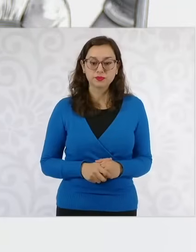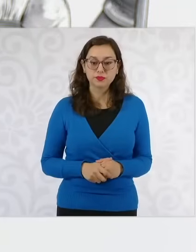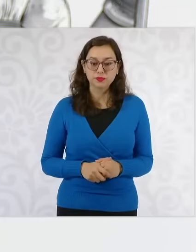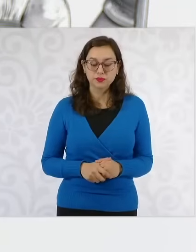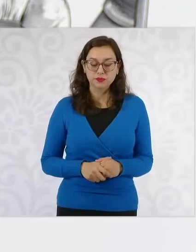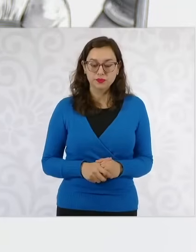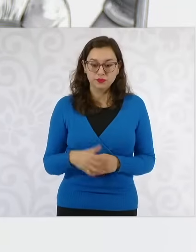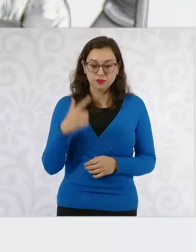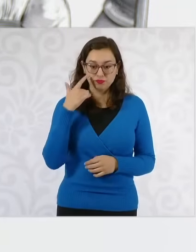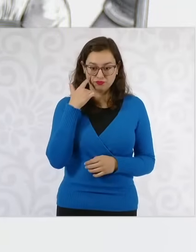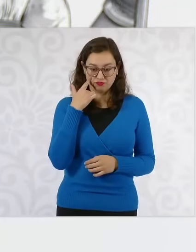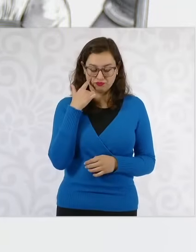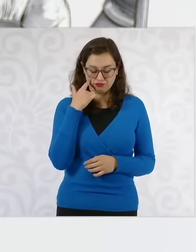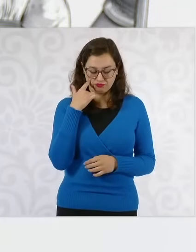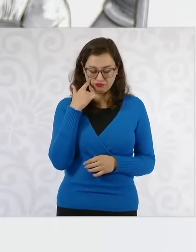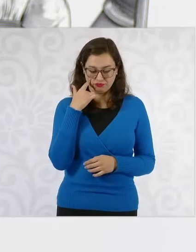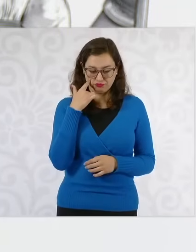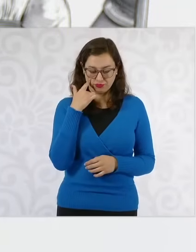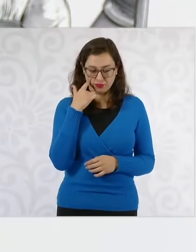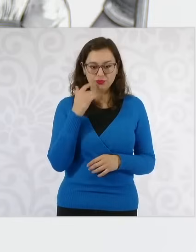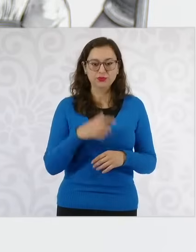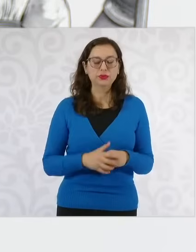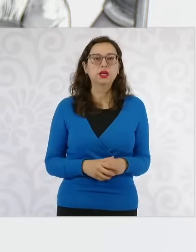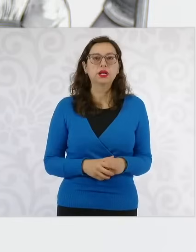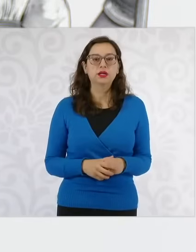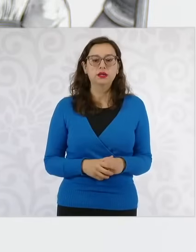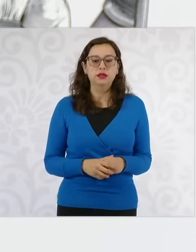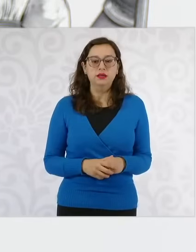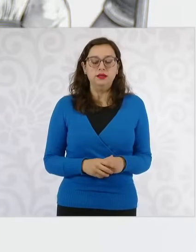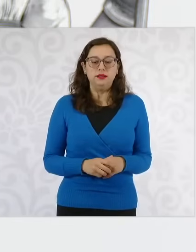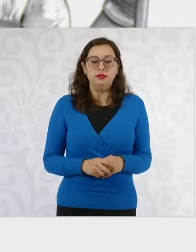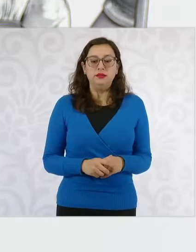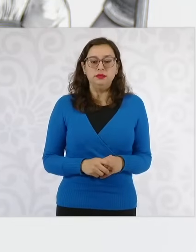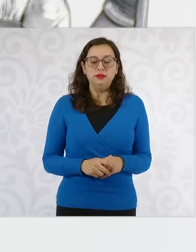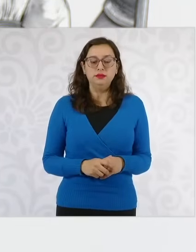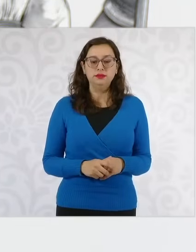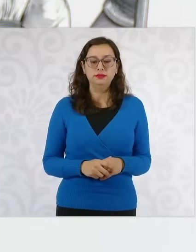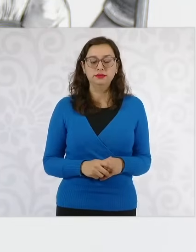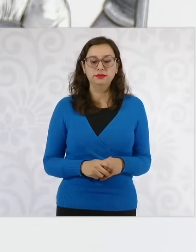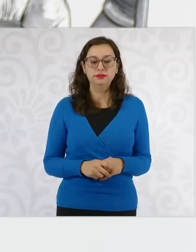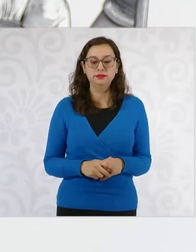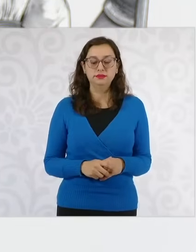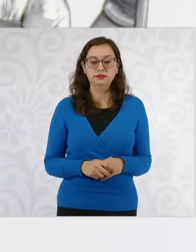años lo que se llamó el periodo